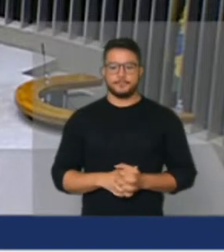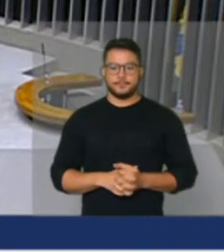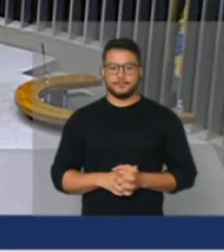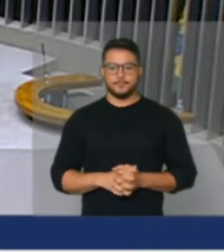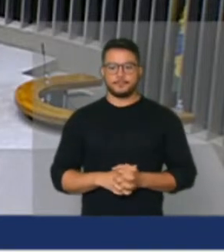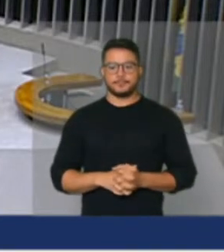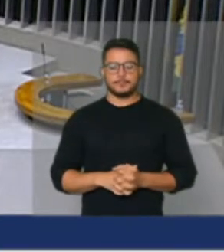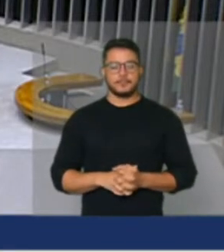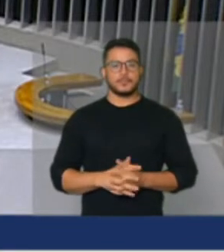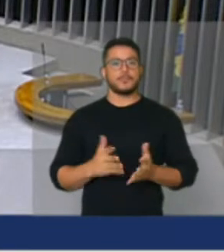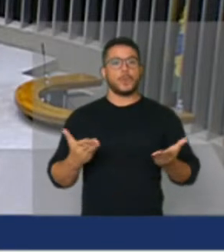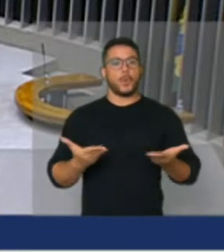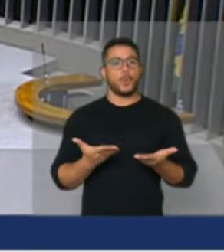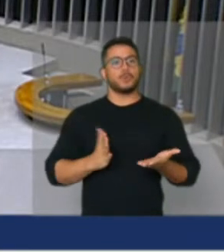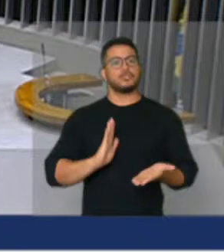LEGISLATIVO E TAMBÉM O REQUERIMENTO DE CONVOCAÇÃO